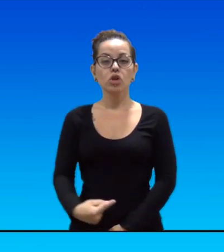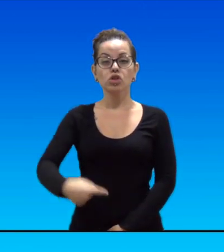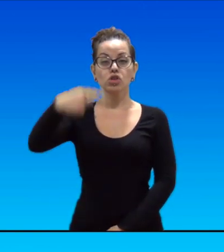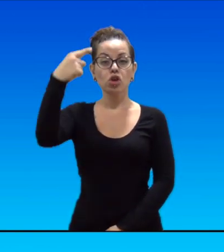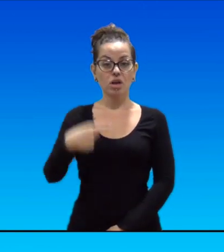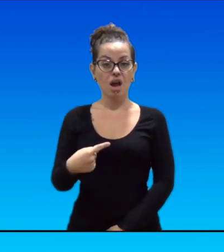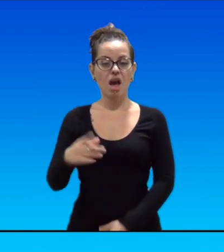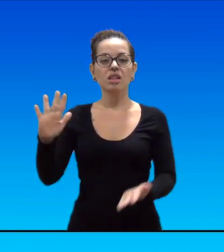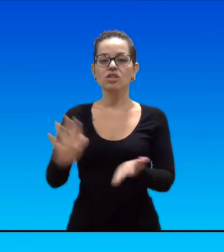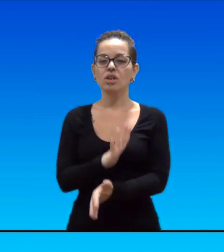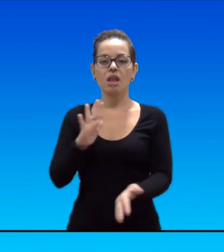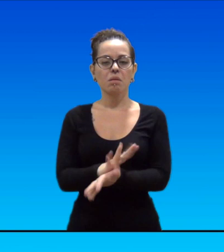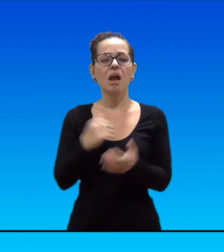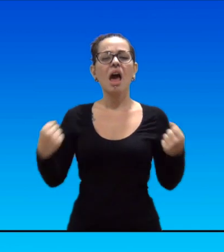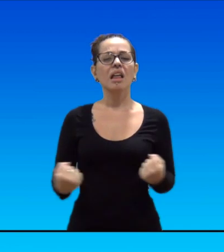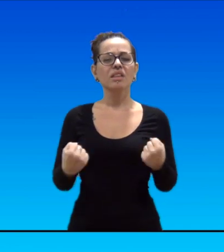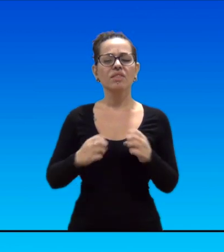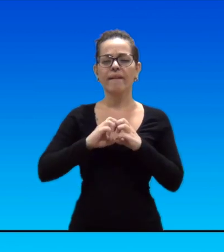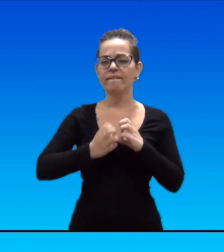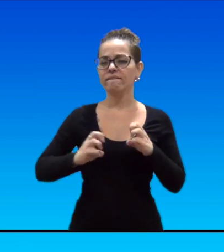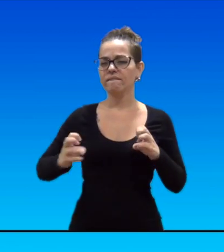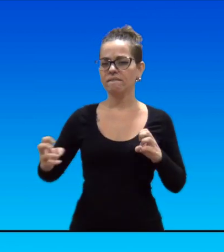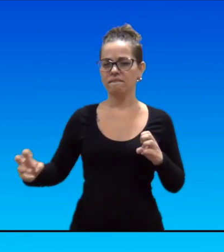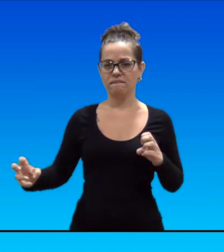Tra le varie attività organizzate per celebrare la Giornata,